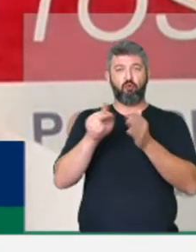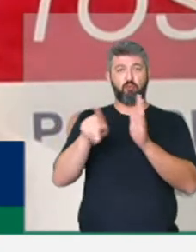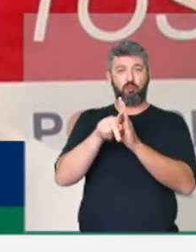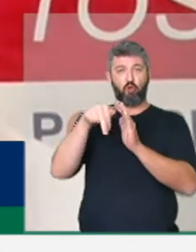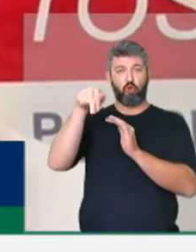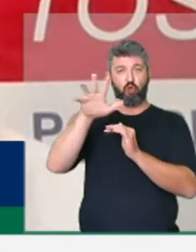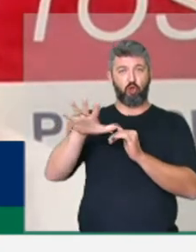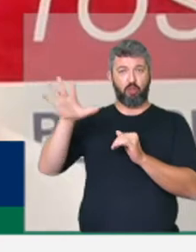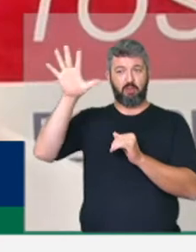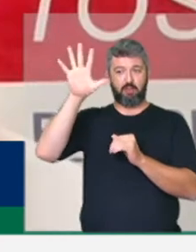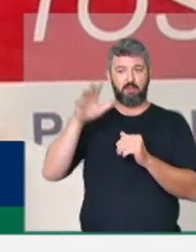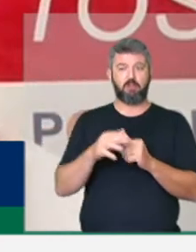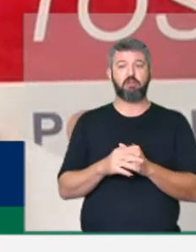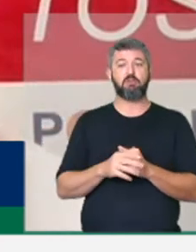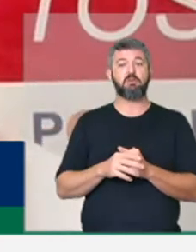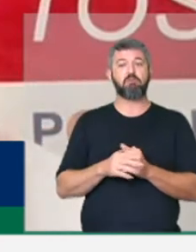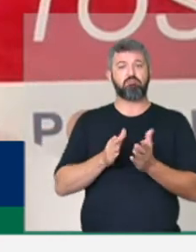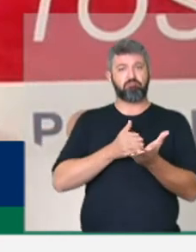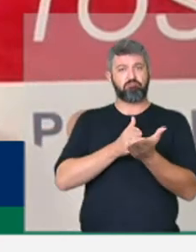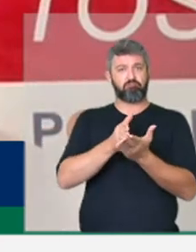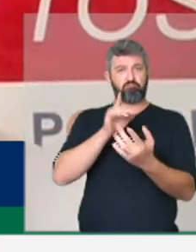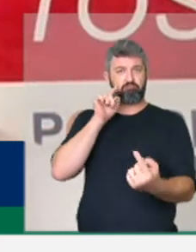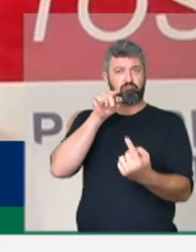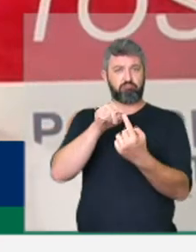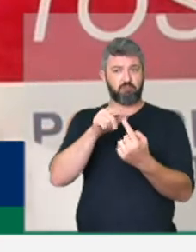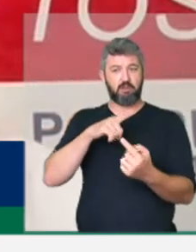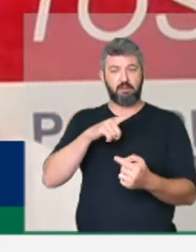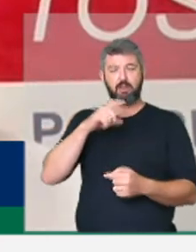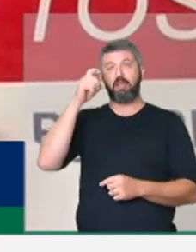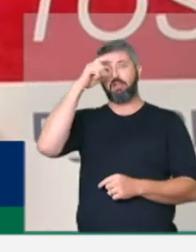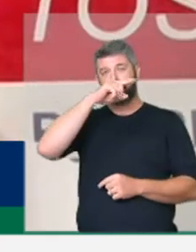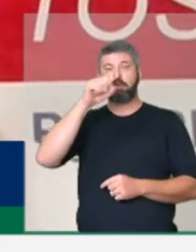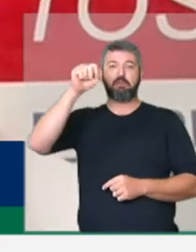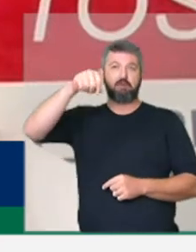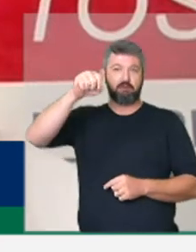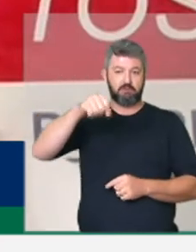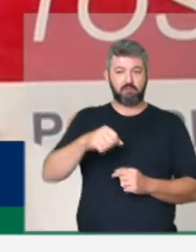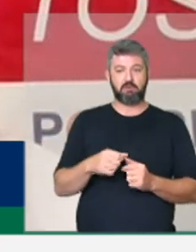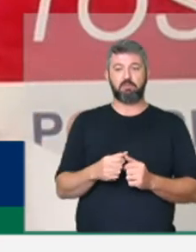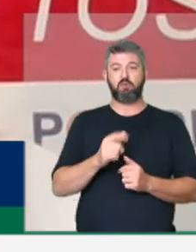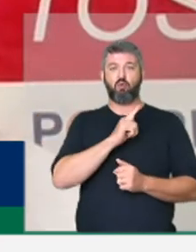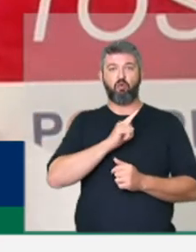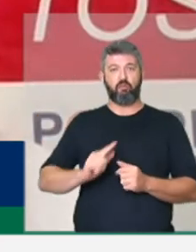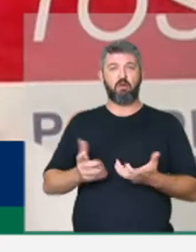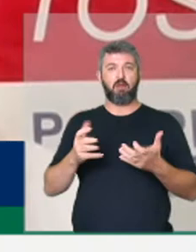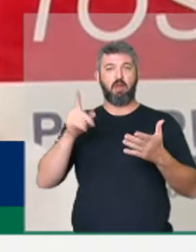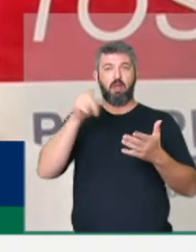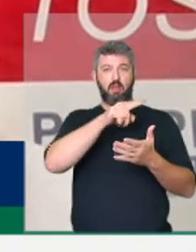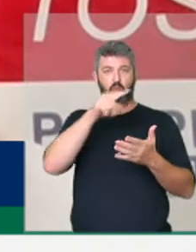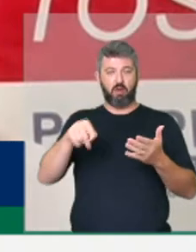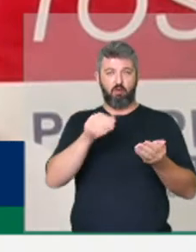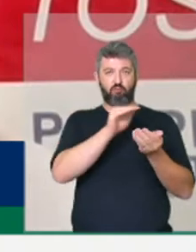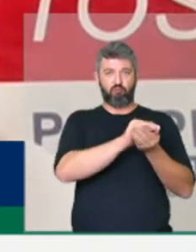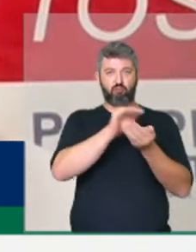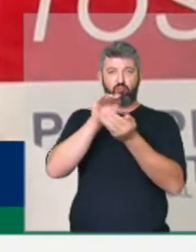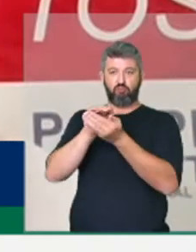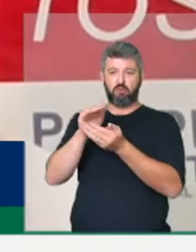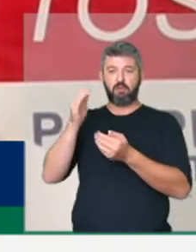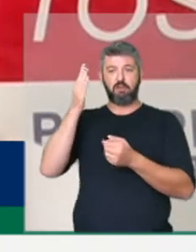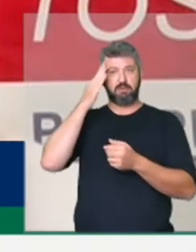A OPERAÇÃO DESSES FUNDOS, PARTICIPEI INCLUSIVE DA... TRABALHANDO NA DIREÇÃO DO BANCO DO BRASIL EM BRASÍLIA, CONHEÇO A REALIDADE. O PROBLEMA NÃO É ESSE,